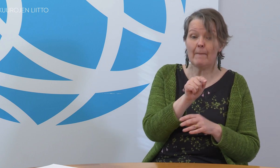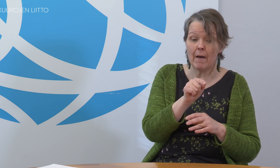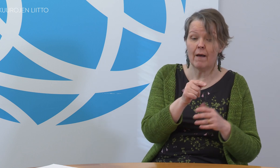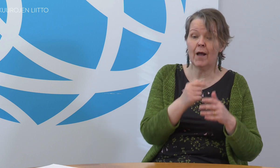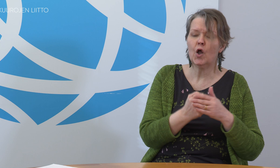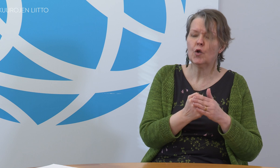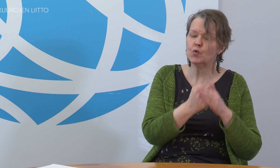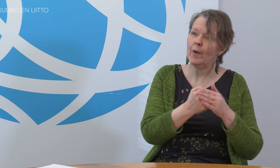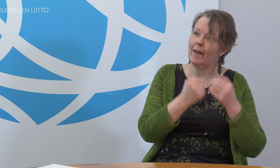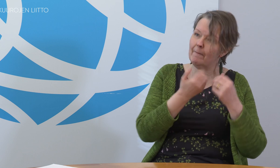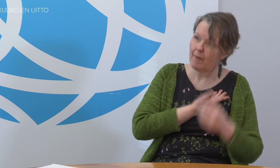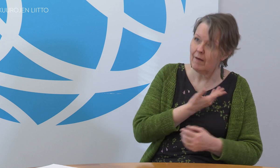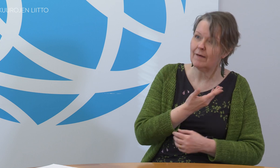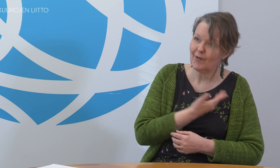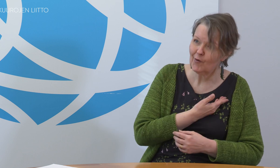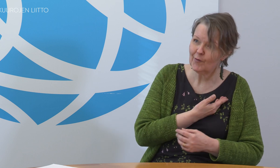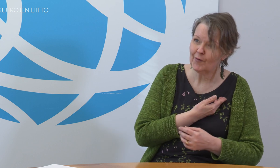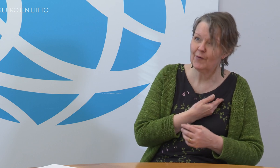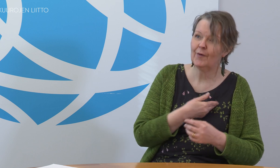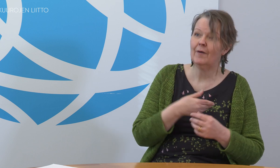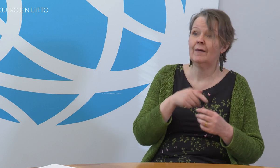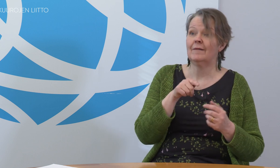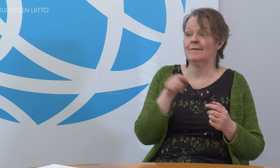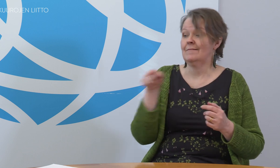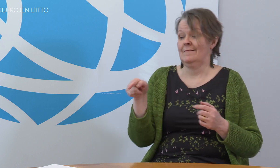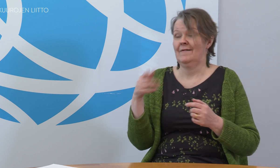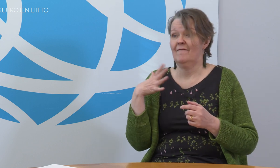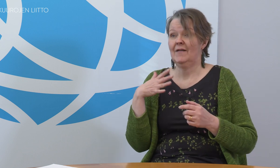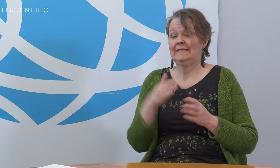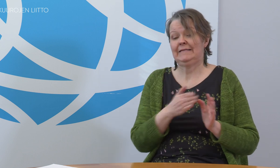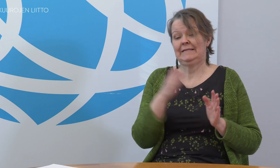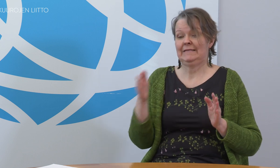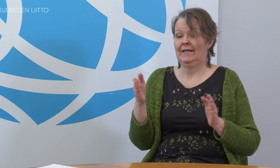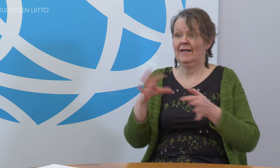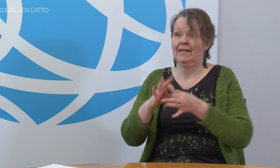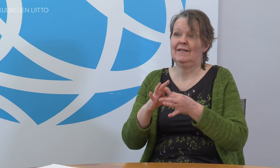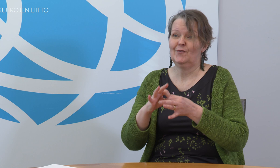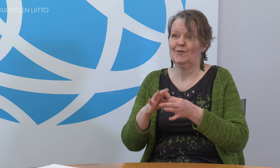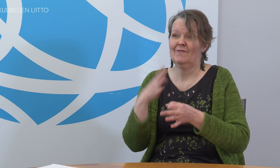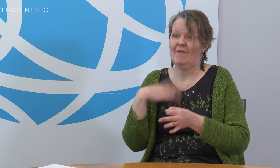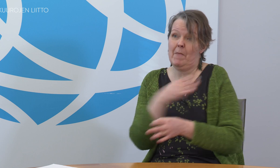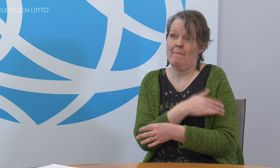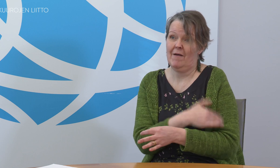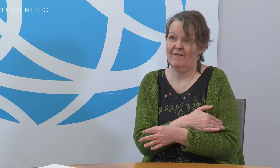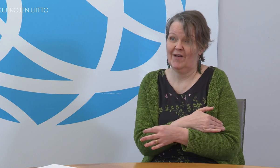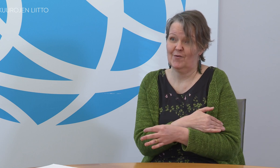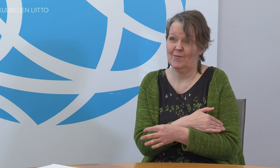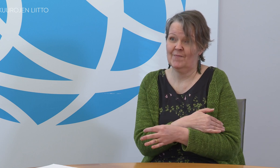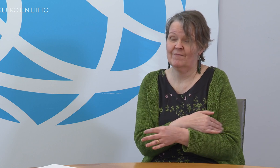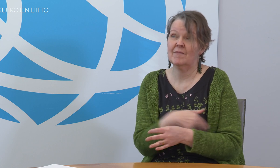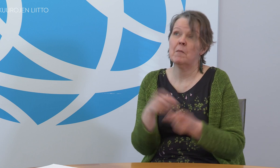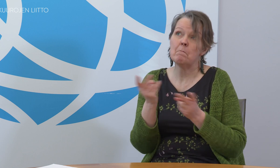Tämä tukee vahvasti vammaispalvelulakia.